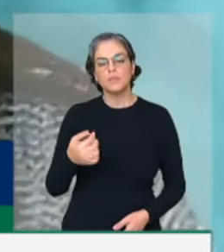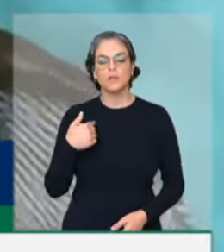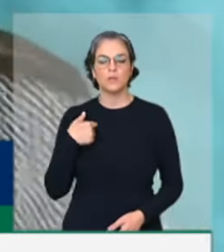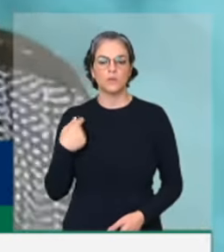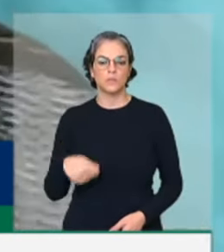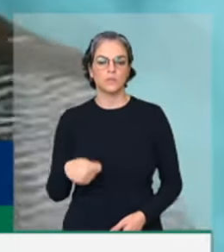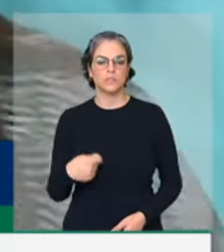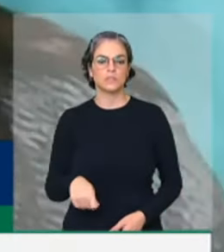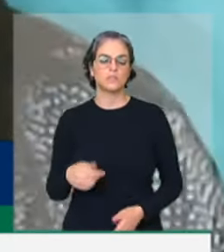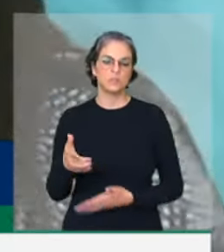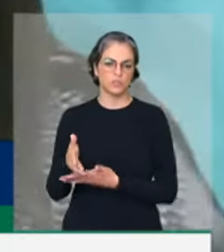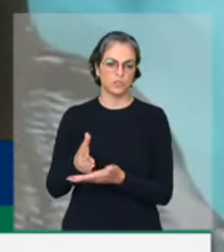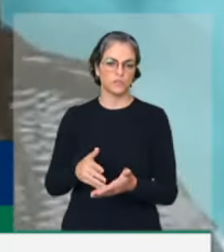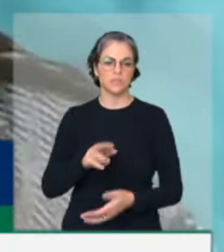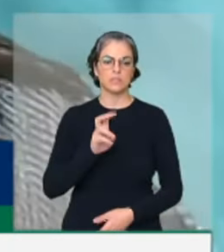LOGO A SEGUIDO. QUERO SEGUIR IMEDIATAMENTE O QUE FOI DITO